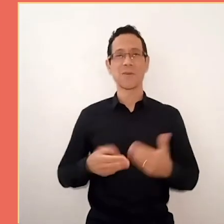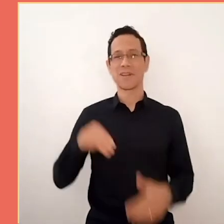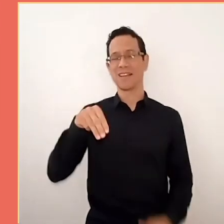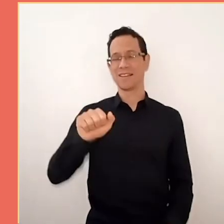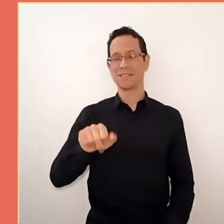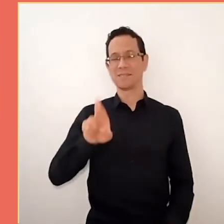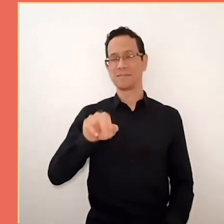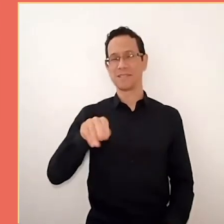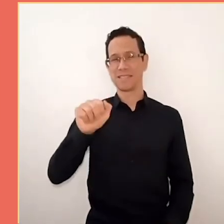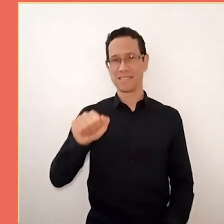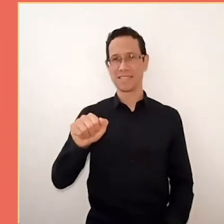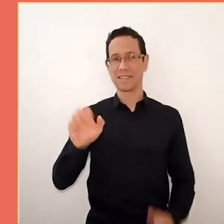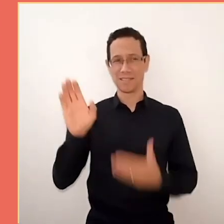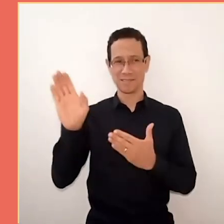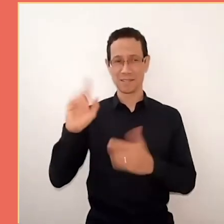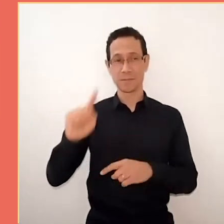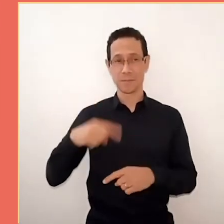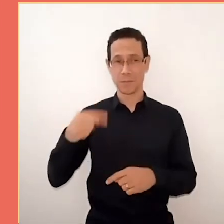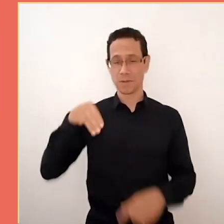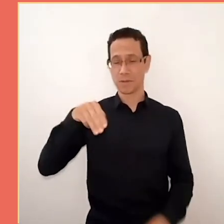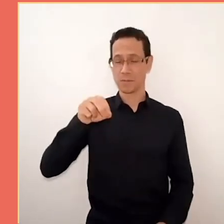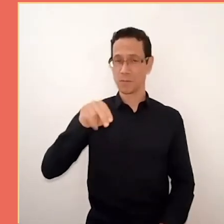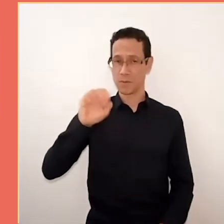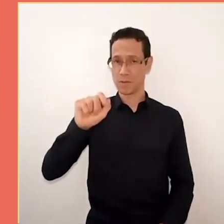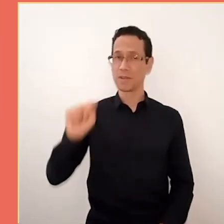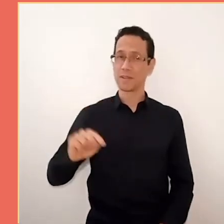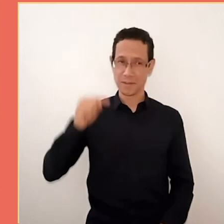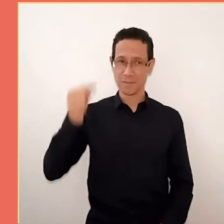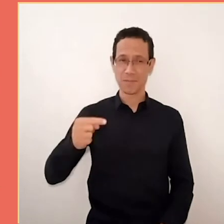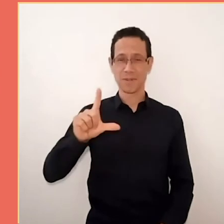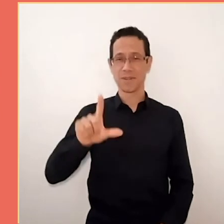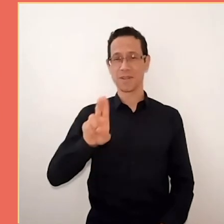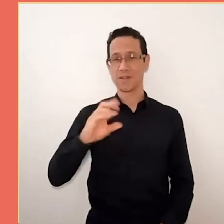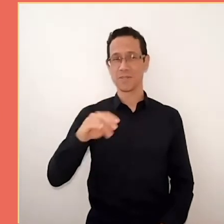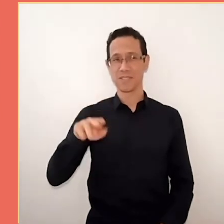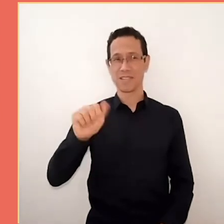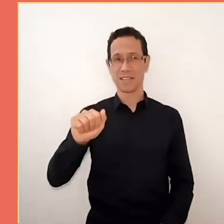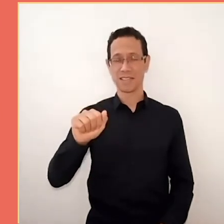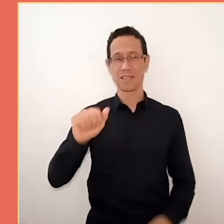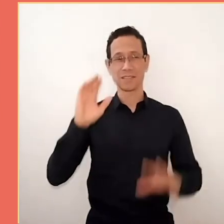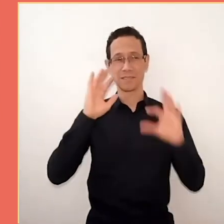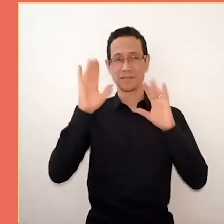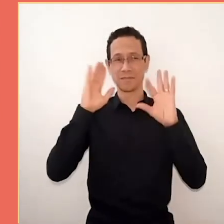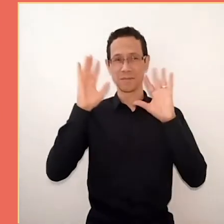passando para a mão da Mônica, e, na sequência, para mão da Luciana. E aí eu fiquei pensando nesse movimento,